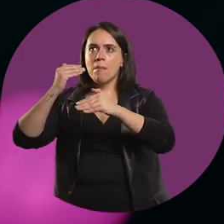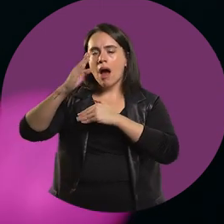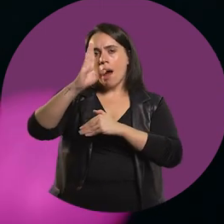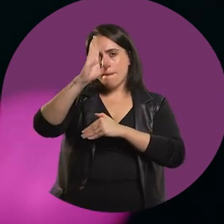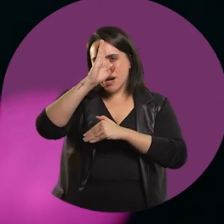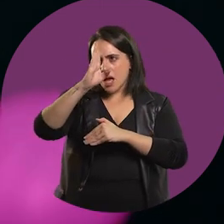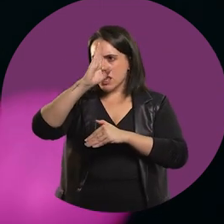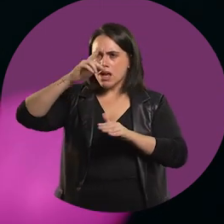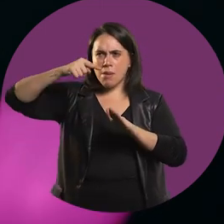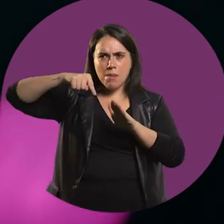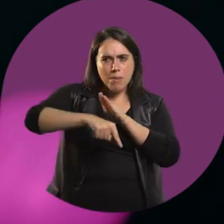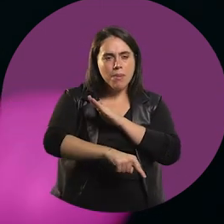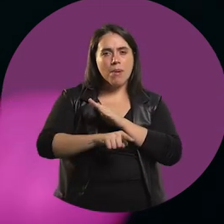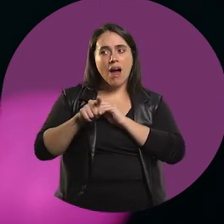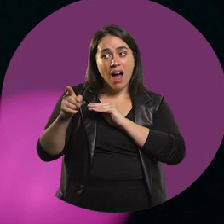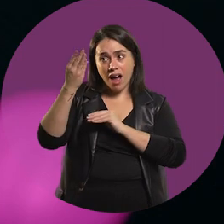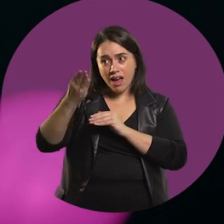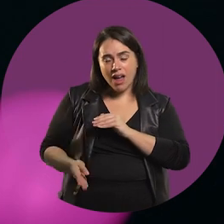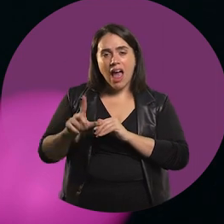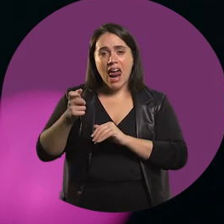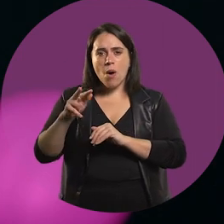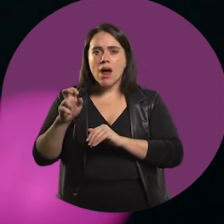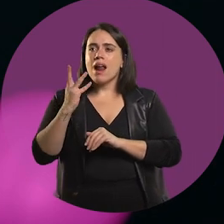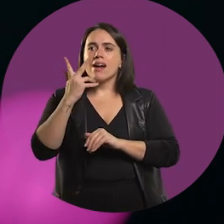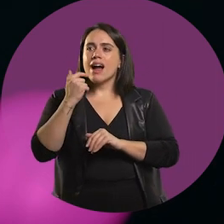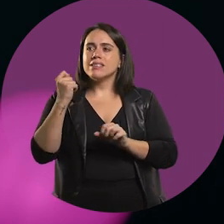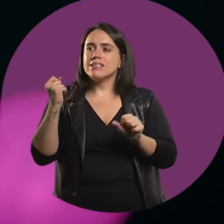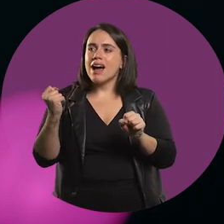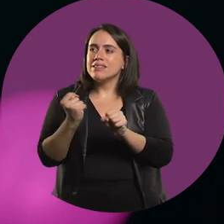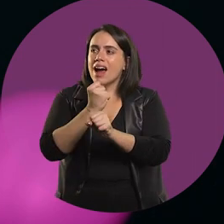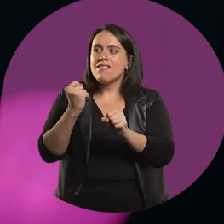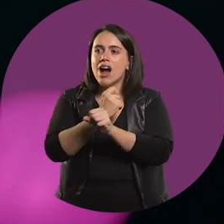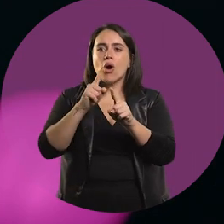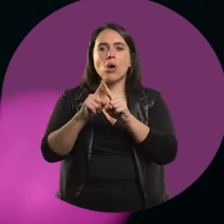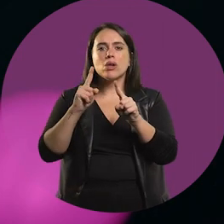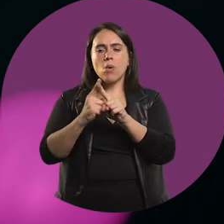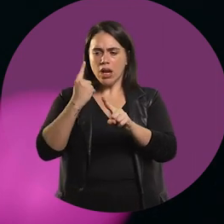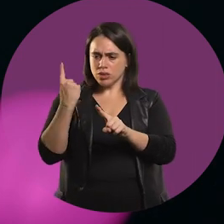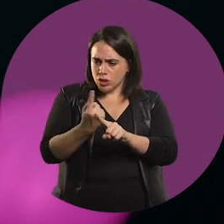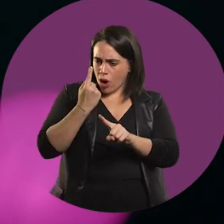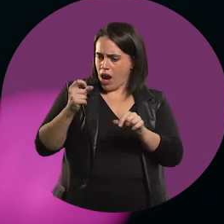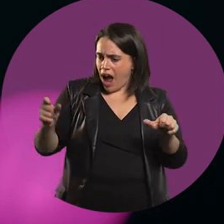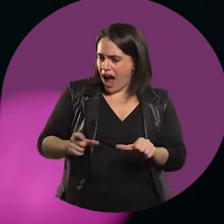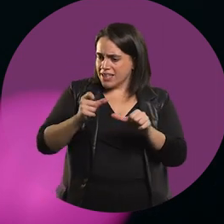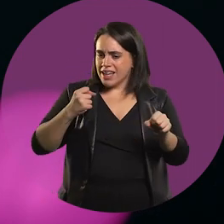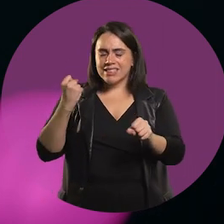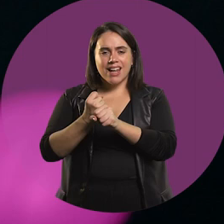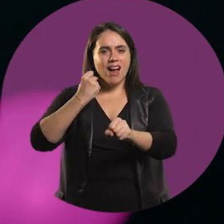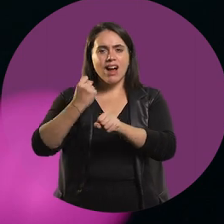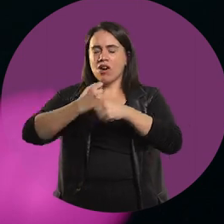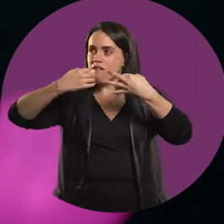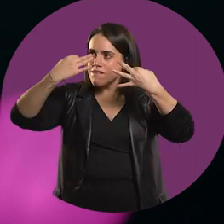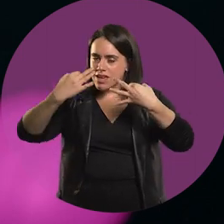Y le gusta mucho ser una persona autosuficiente y hacer las cosas bien.